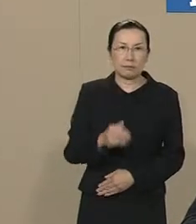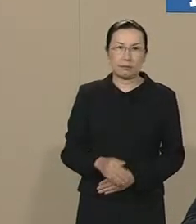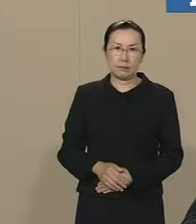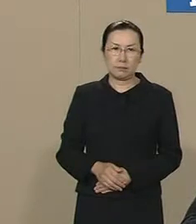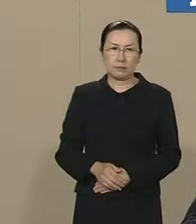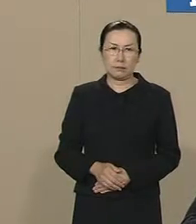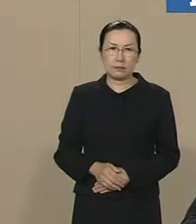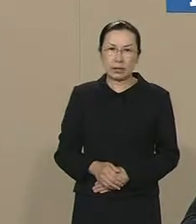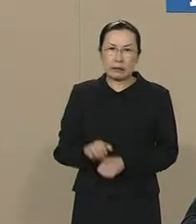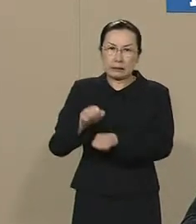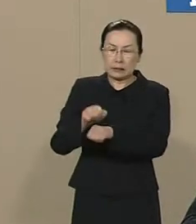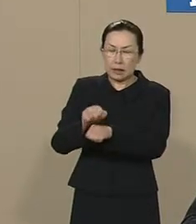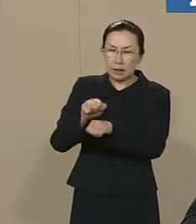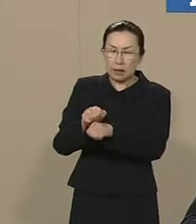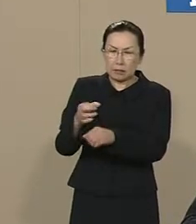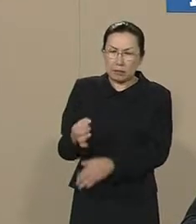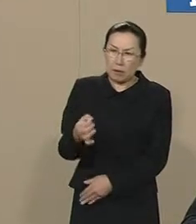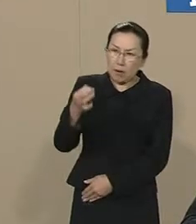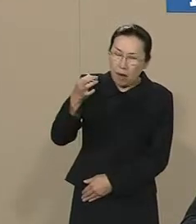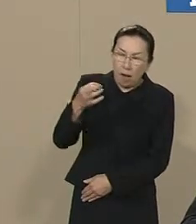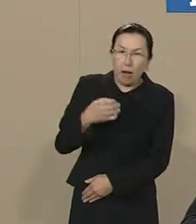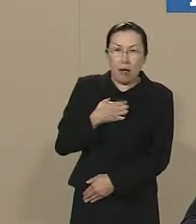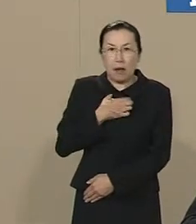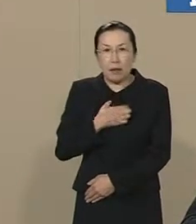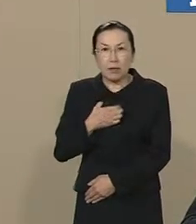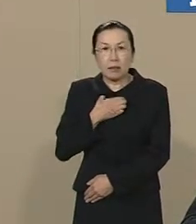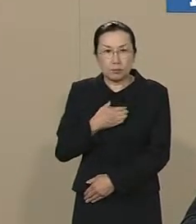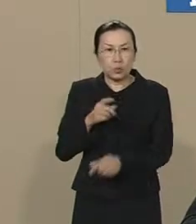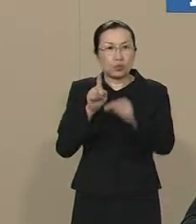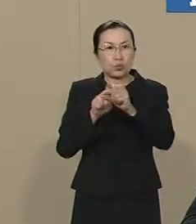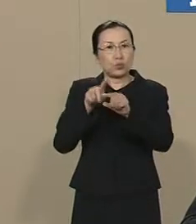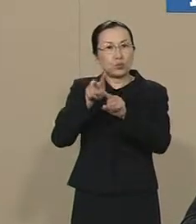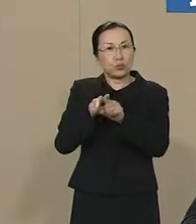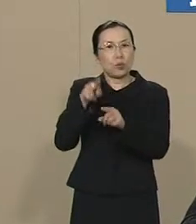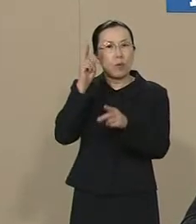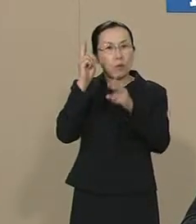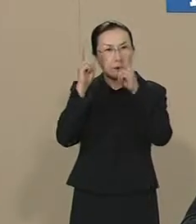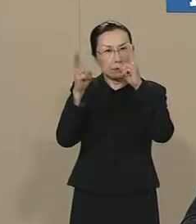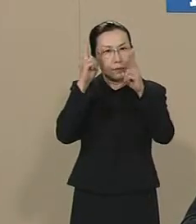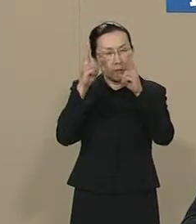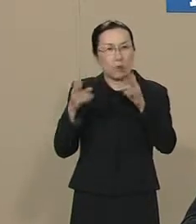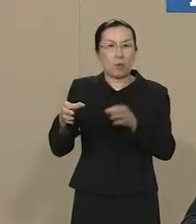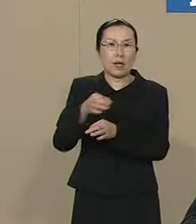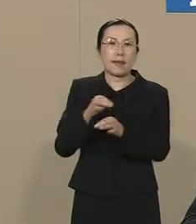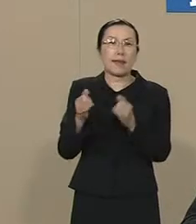原材料の高騰に悩む､ 中小零細企業の経営者｡